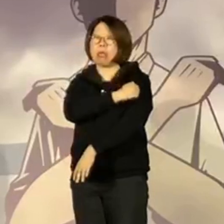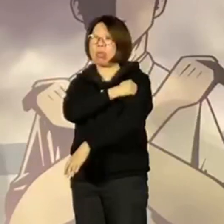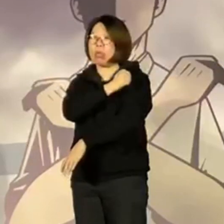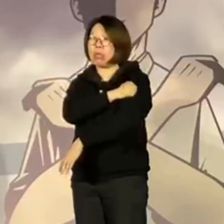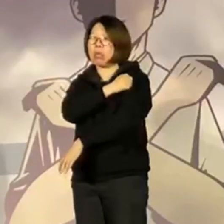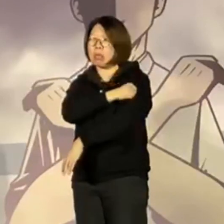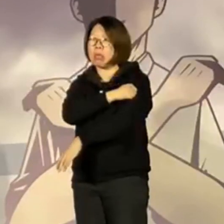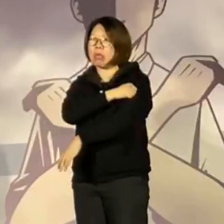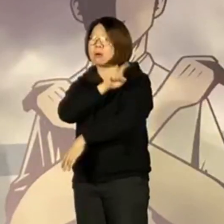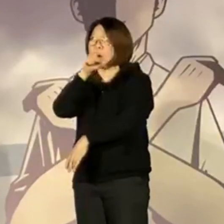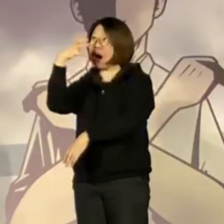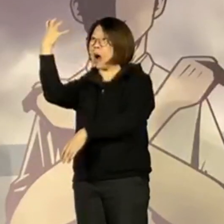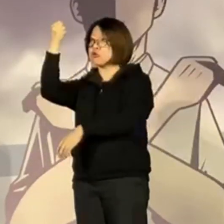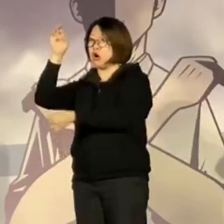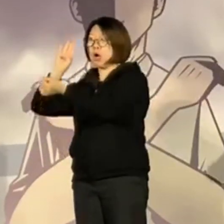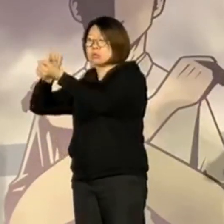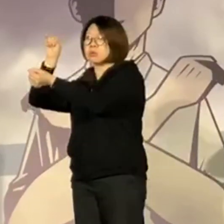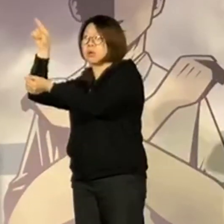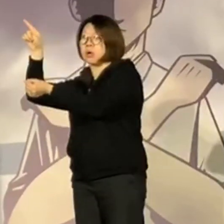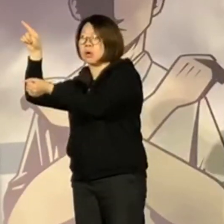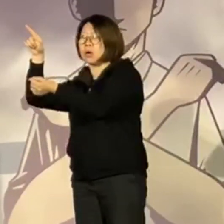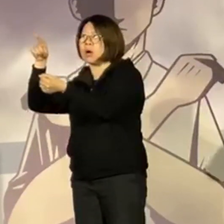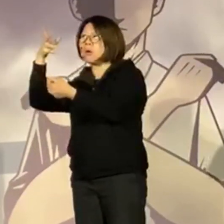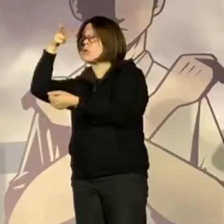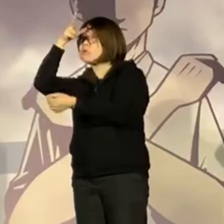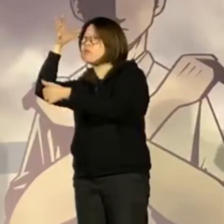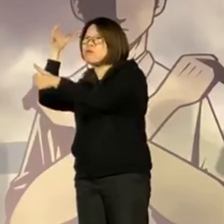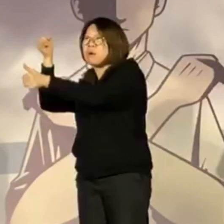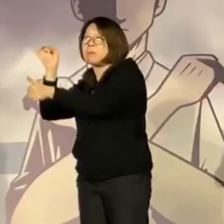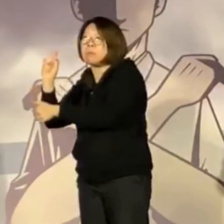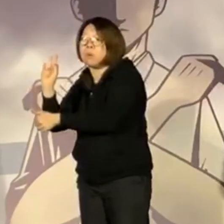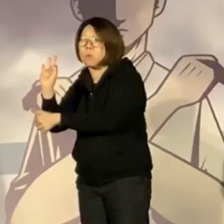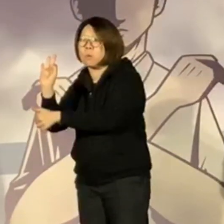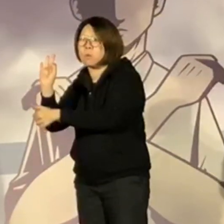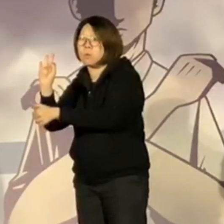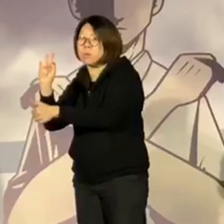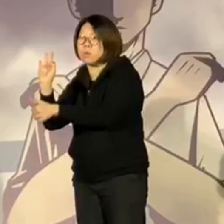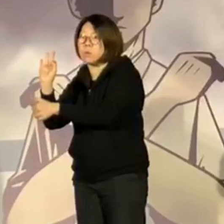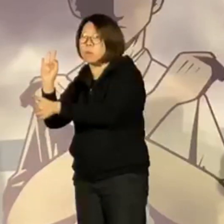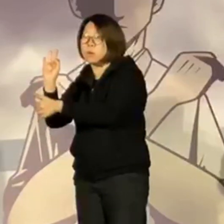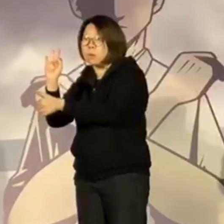現在我們老師只是批評一下時事 表達一下自己的想法